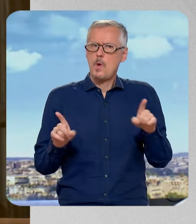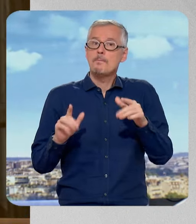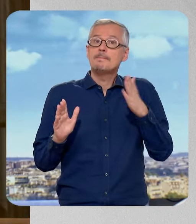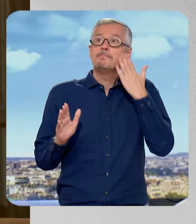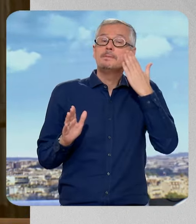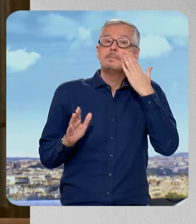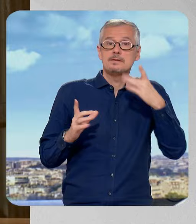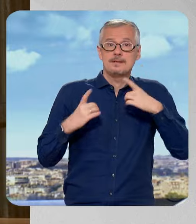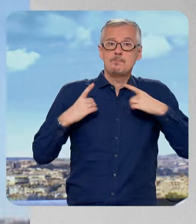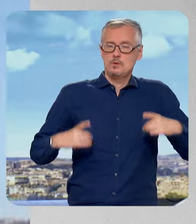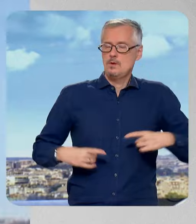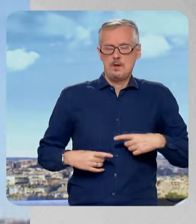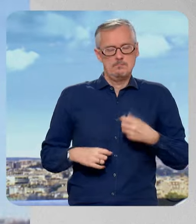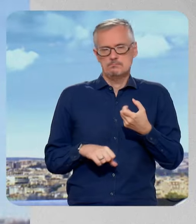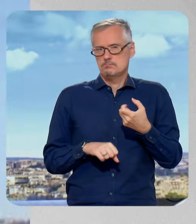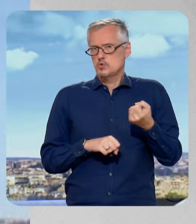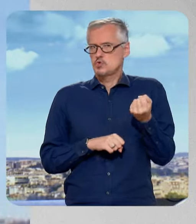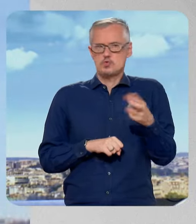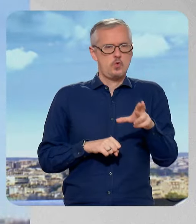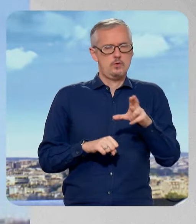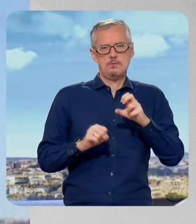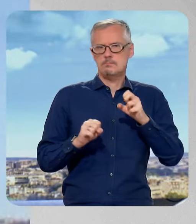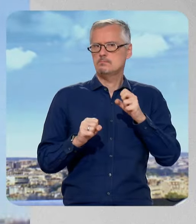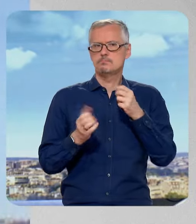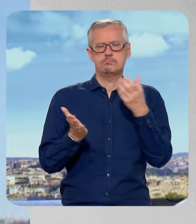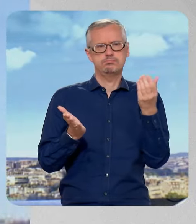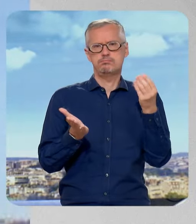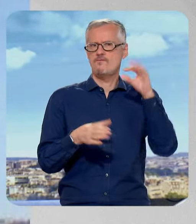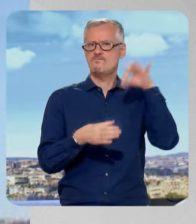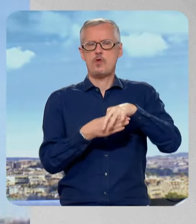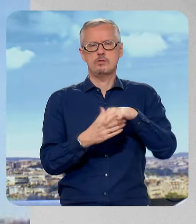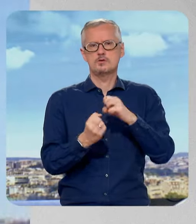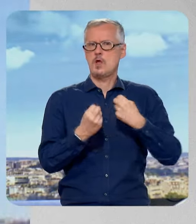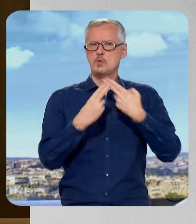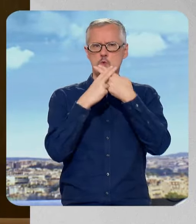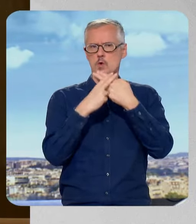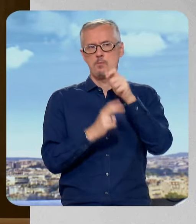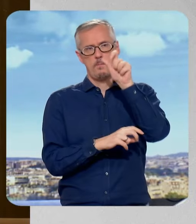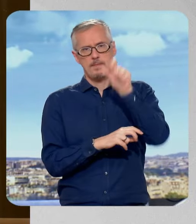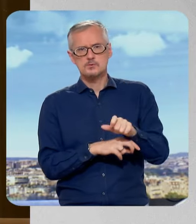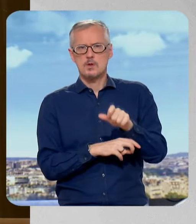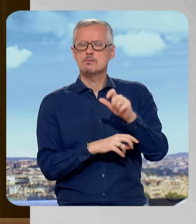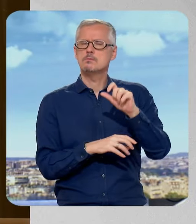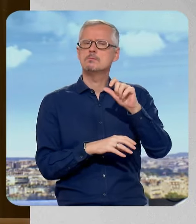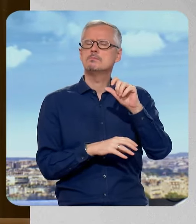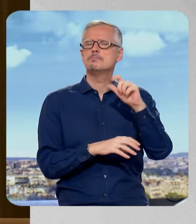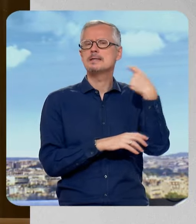Les Français ont envoyé un message au président pour dire qu'ils ne voulaient plus de ces politiques, de l'extrême droite.